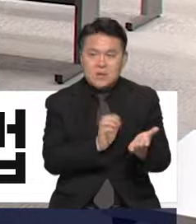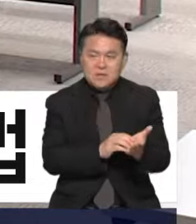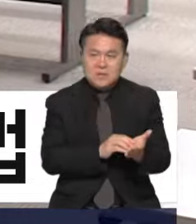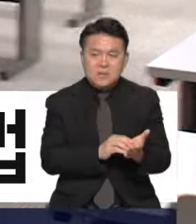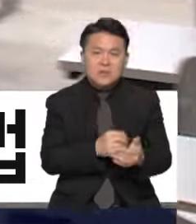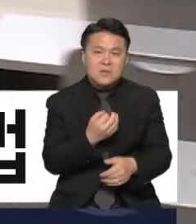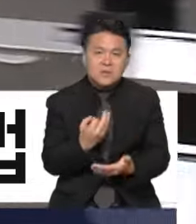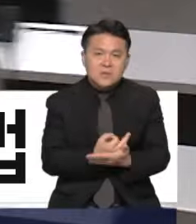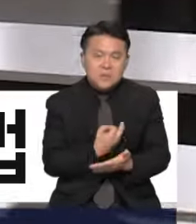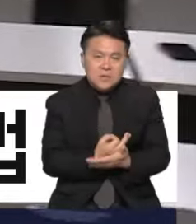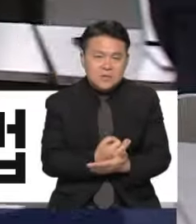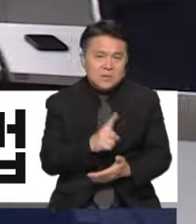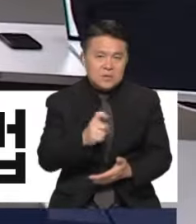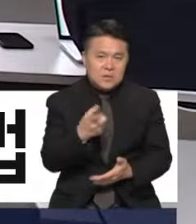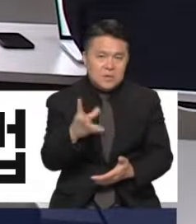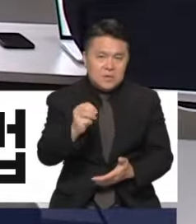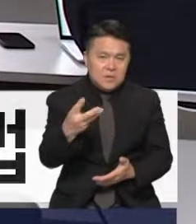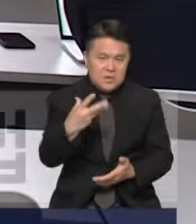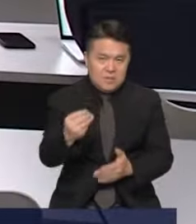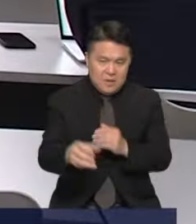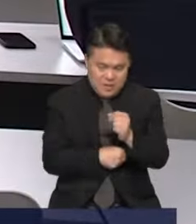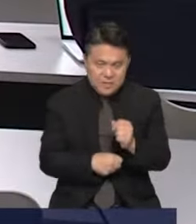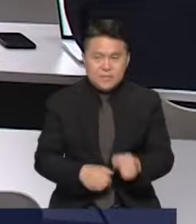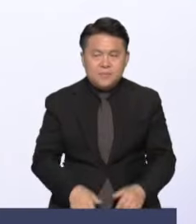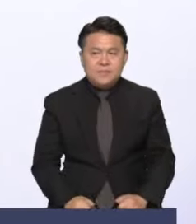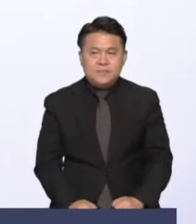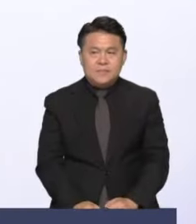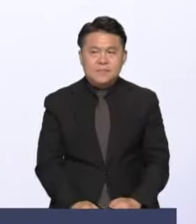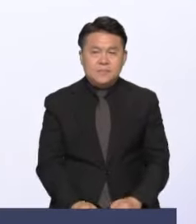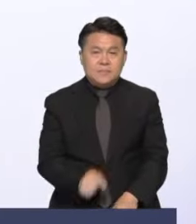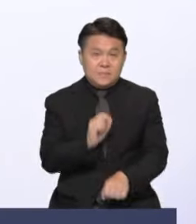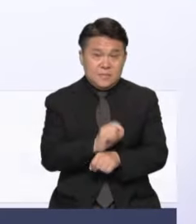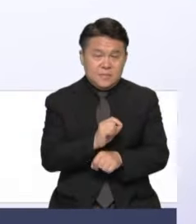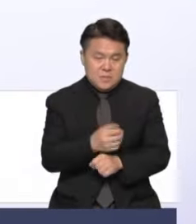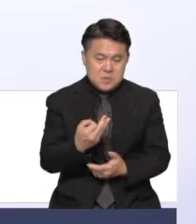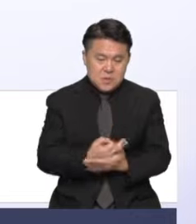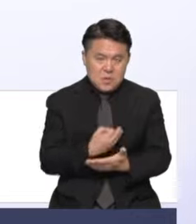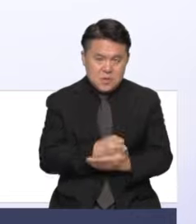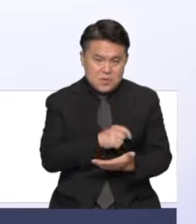인건비 11억 8천만 원을 부당하게 챙기기도 했습니다. 직원들의 급여명세서에는 추가 지급된